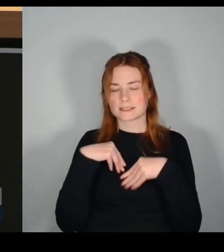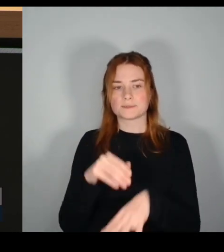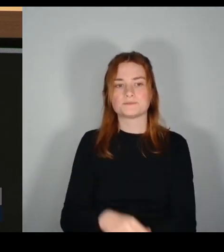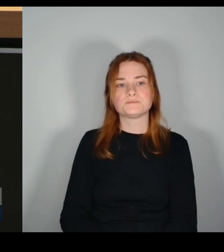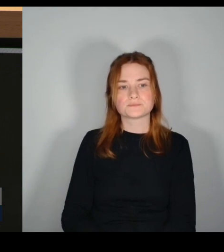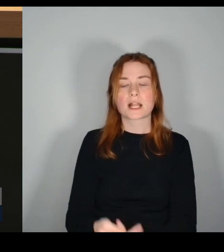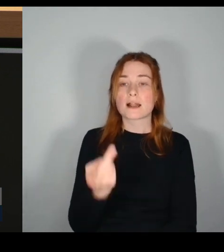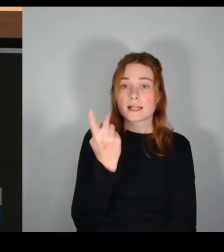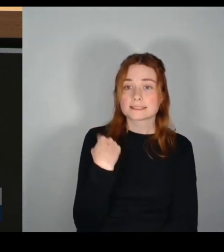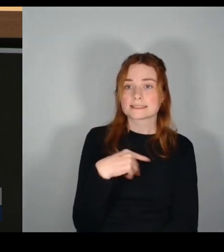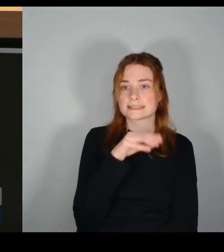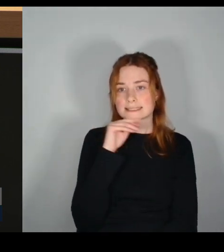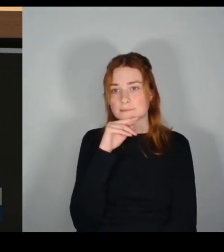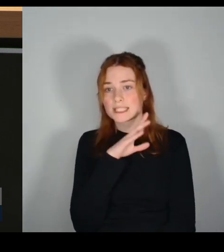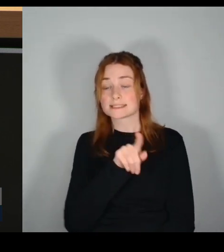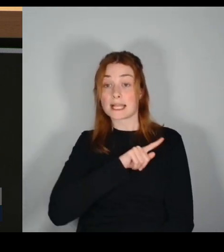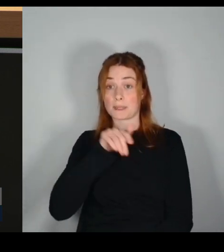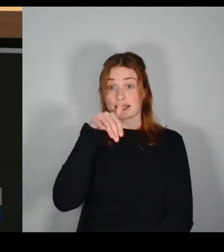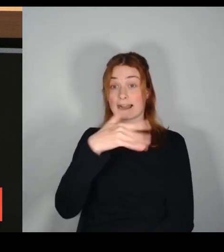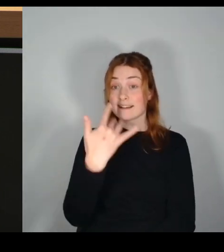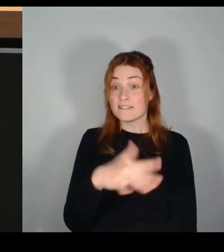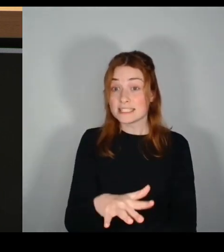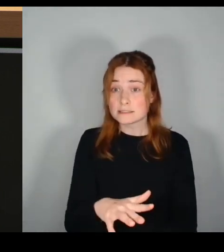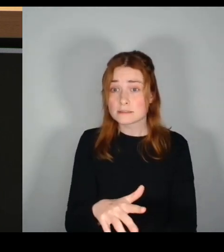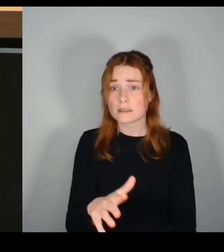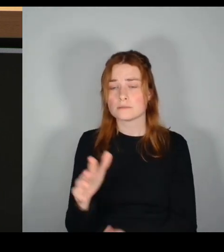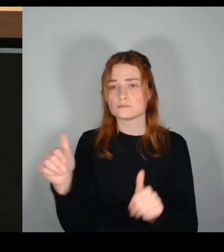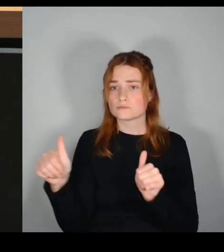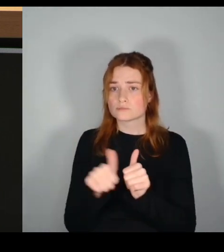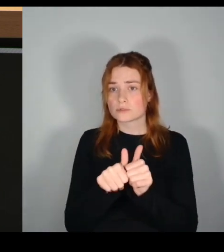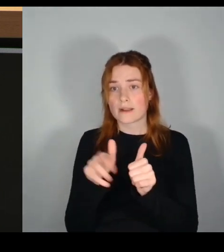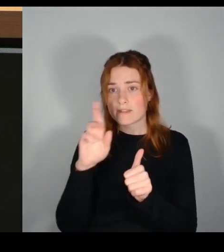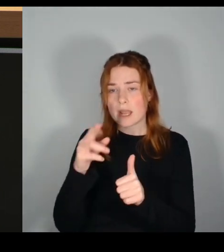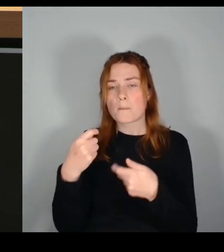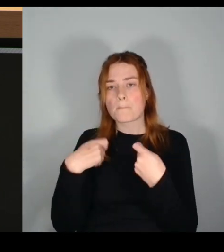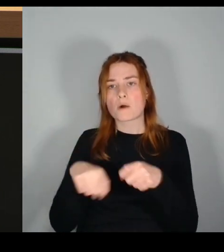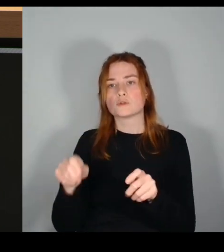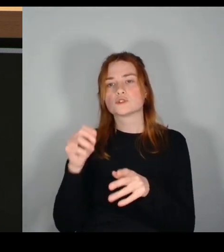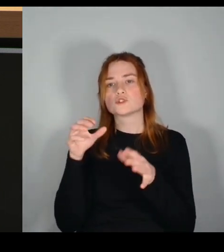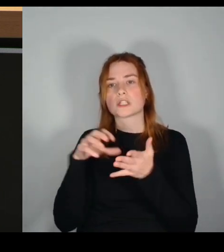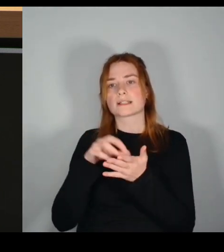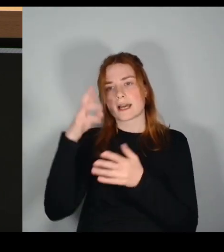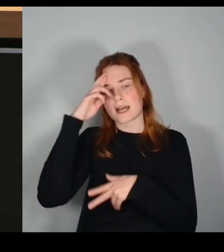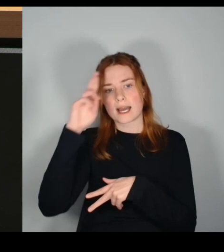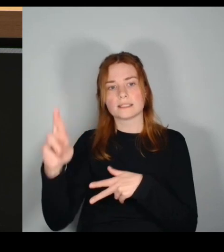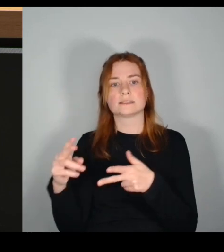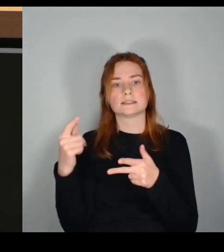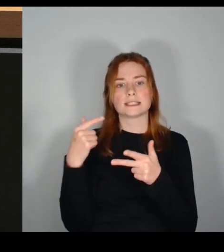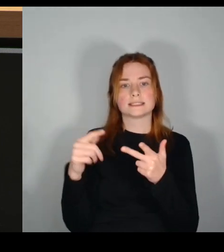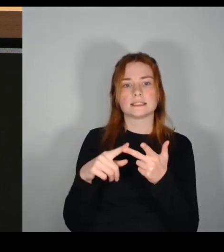Baustadtrat Cornelius Bechtler, dem Staatssekretär für Mieterschutz, Stefan Machulik und meiner Kollegin Daniela Billig, dort zu Besuch war.